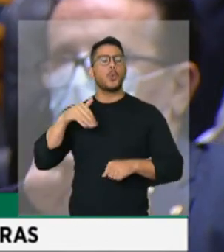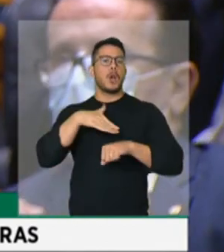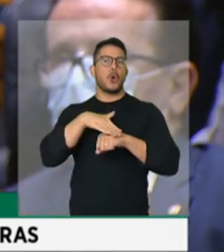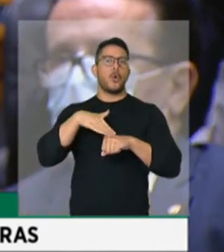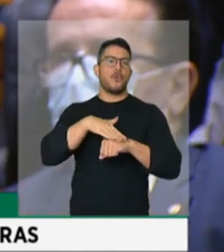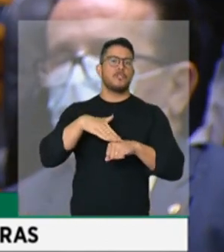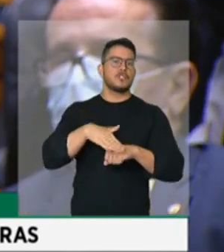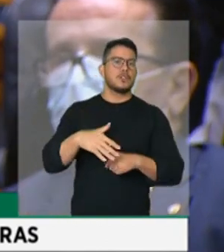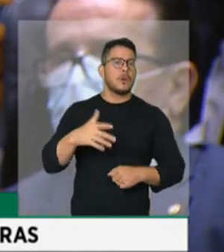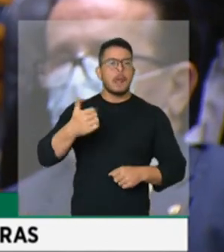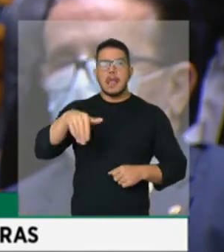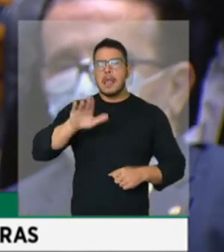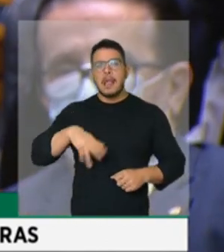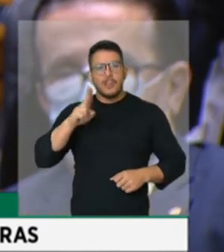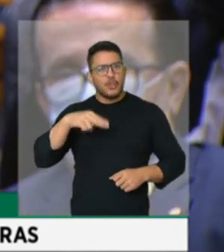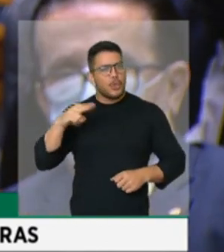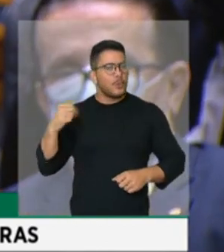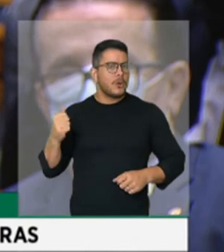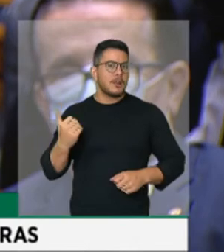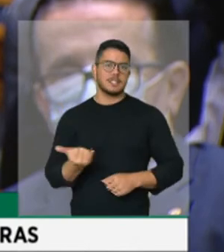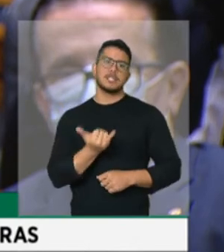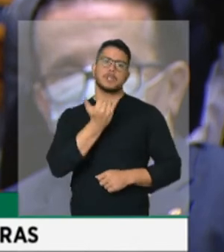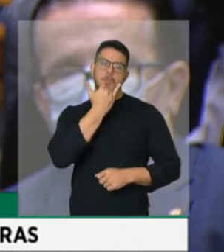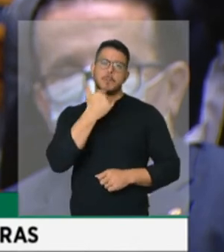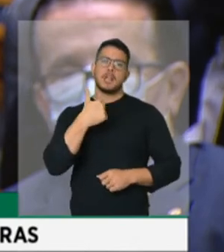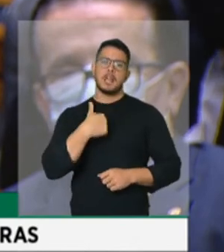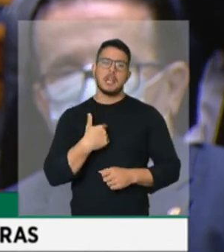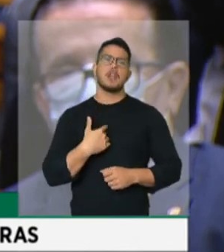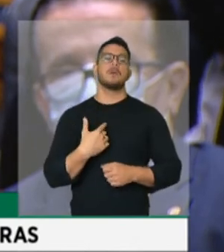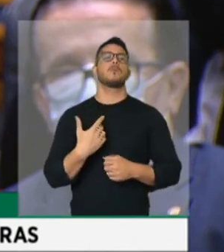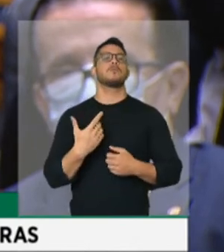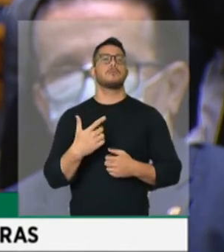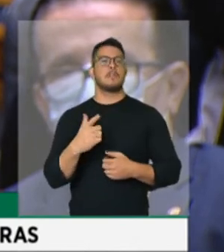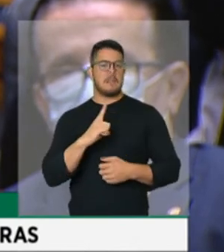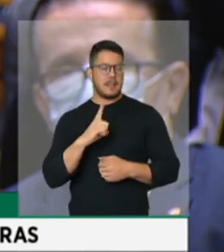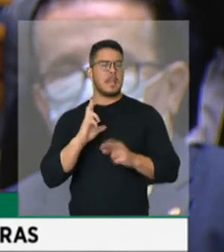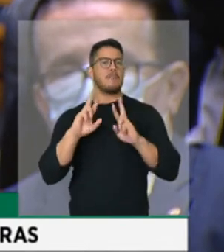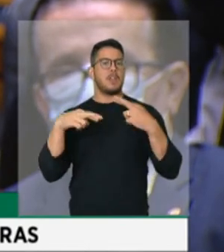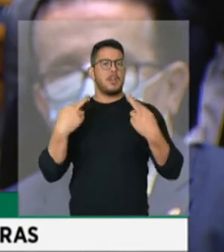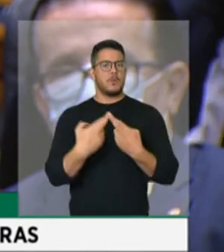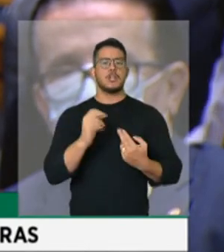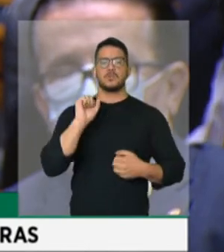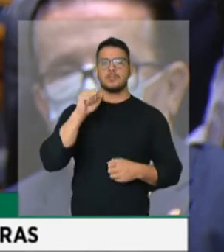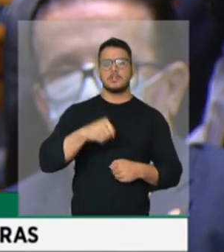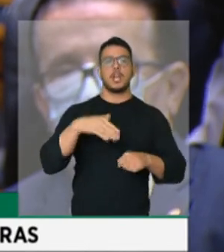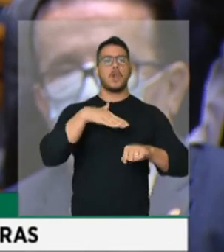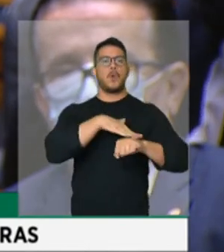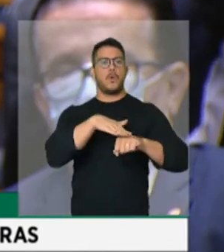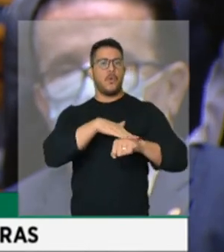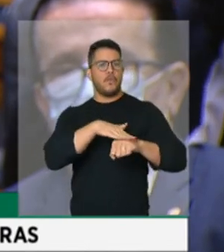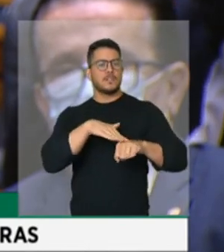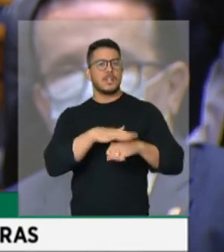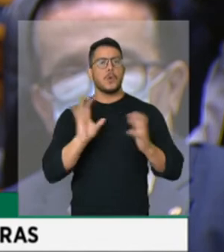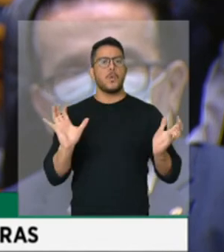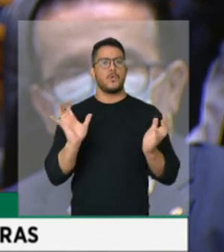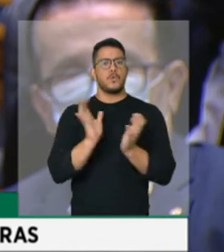CONHECE. QUALQUER TIPO DE EMPRESÁRIO. RECEBI A TODOS. CONVERSEI COM O MERCADO FINANCEIRO INTEIRO. CONVERSEI ABERTAMENTE, VIRTUALMENTE,